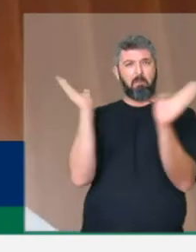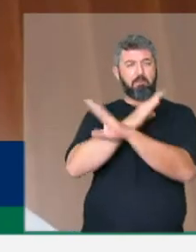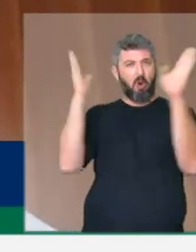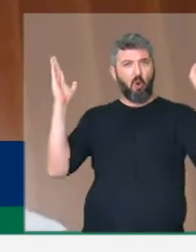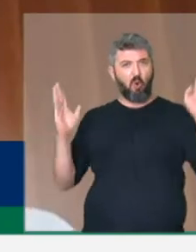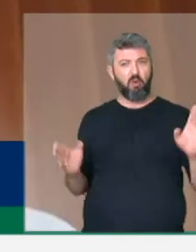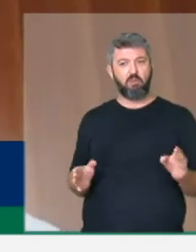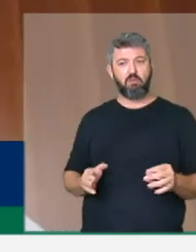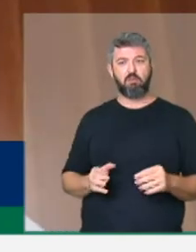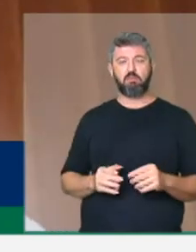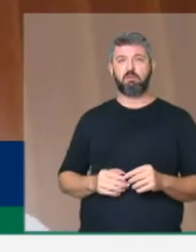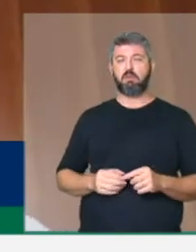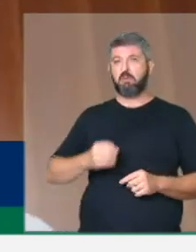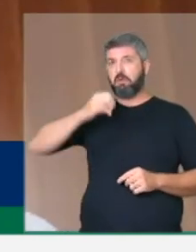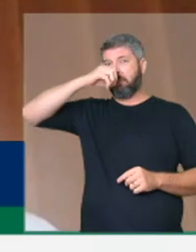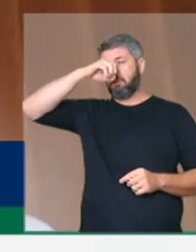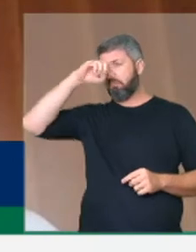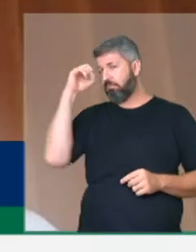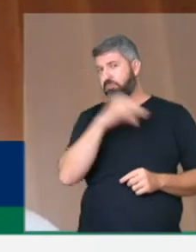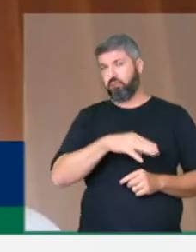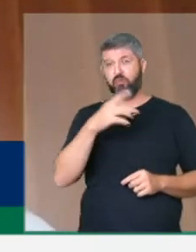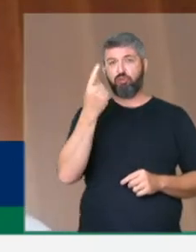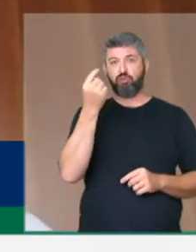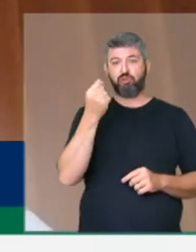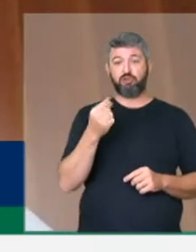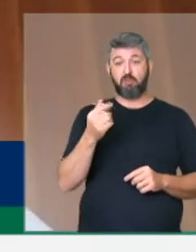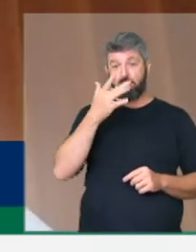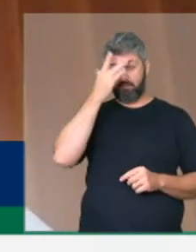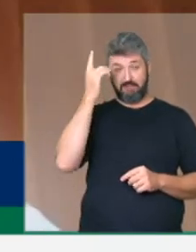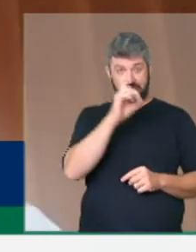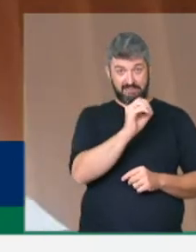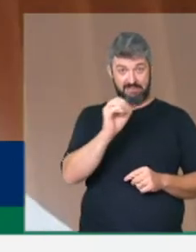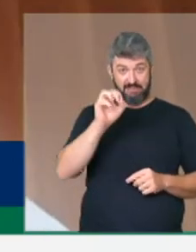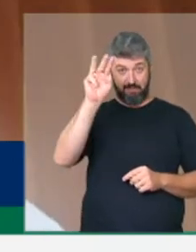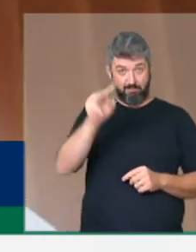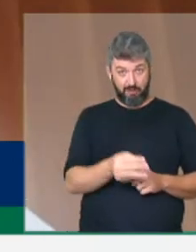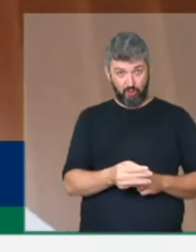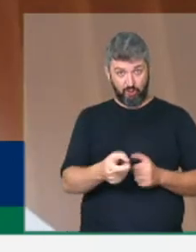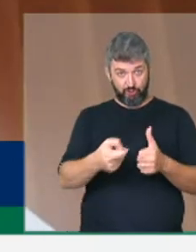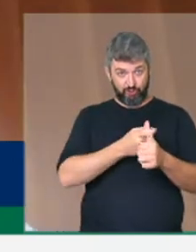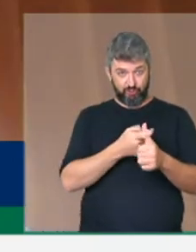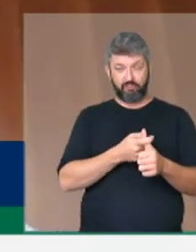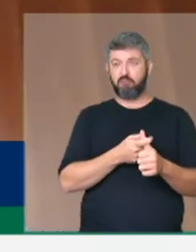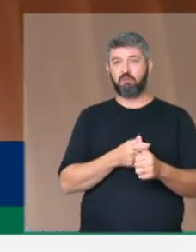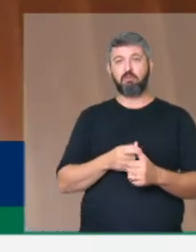MILHÕES E OS OUTROS 85 MILHÕES VAI SER REBATE. ESSE É O TEMA. -- [DEPUTADO]: PRESIDENTE, CIDADANIA.